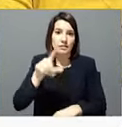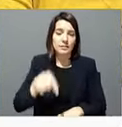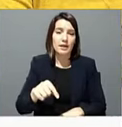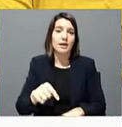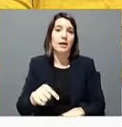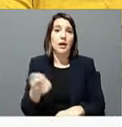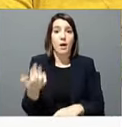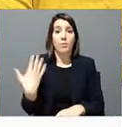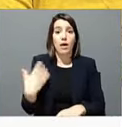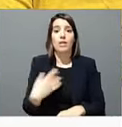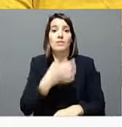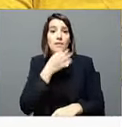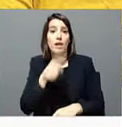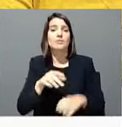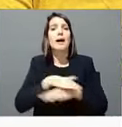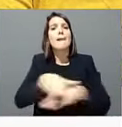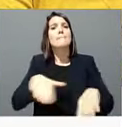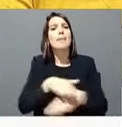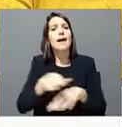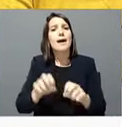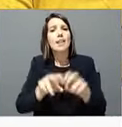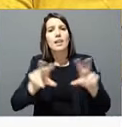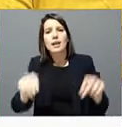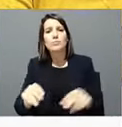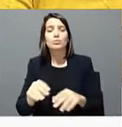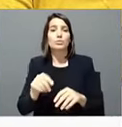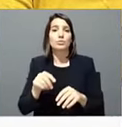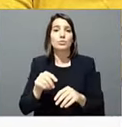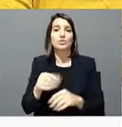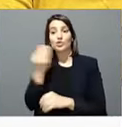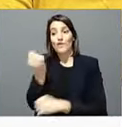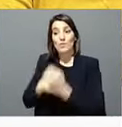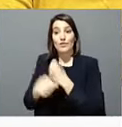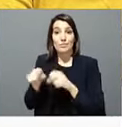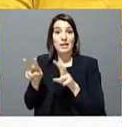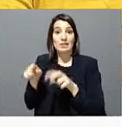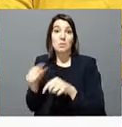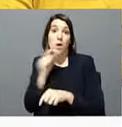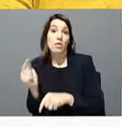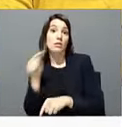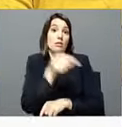falámos das limpezas de praia e dos jovens em movimentos nesse âmbito das